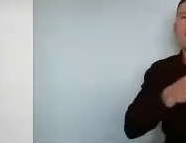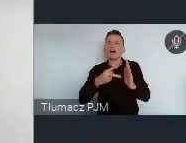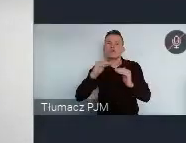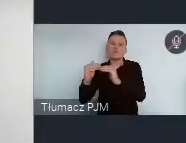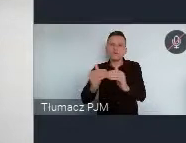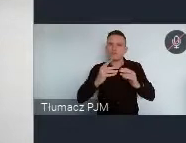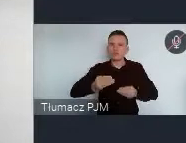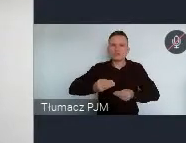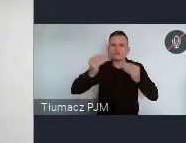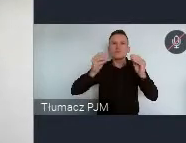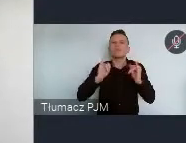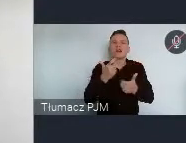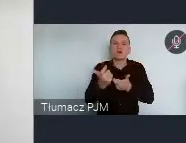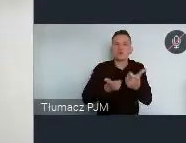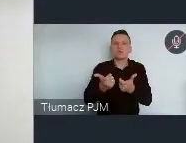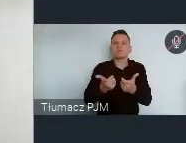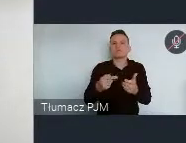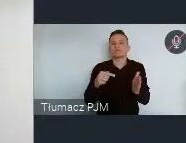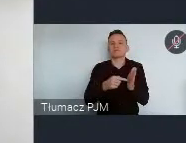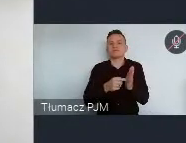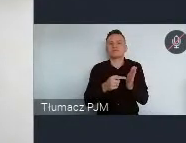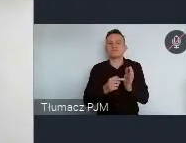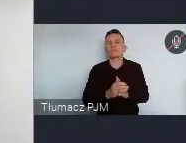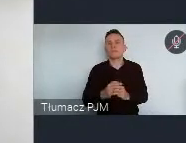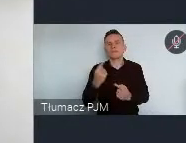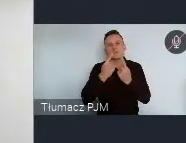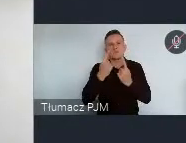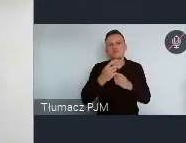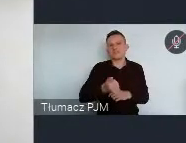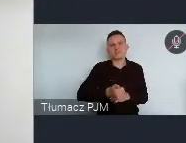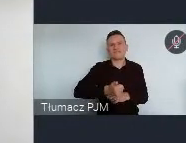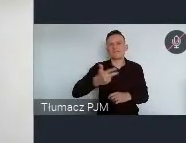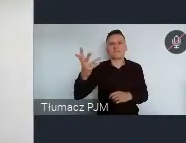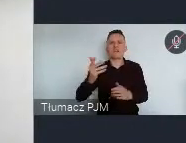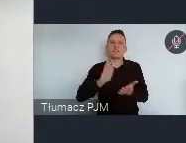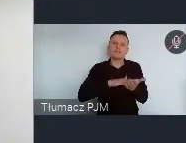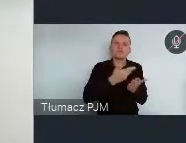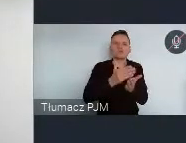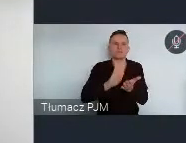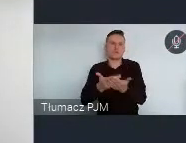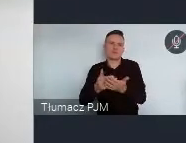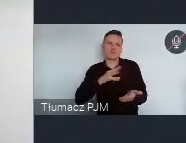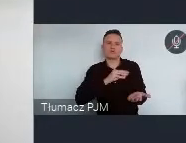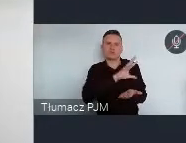Myślę, że po resztę przykładów będą mogli państwo aplikować również do swoich jednostek.